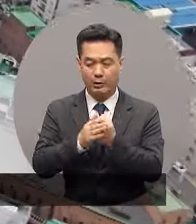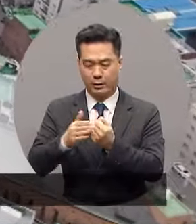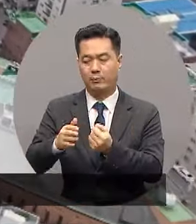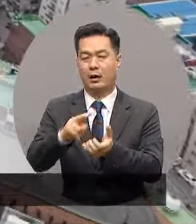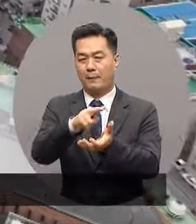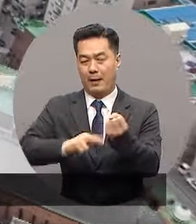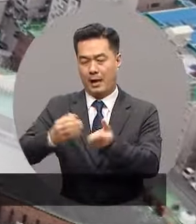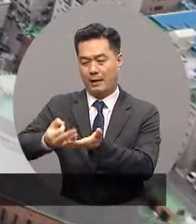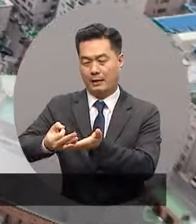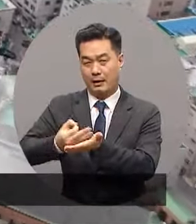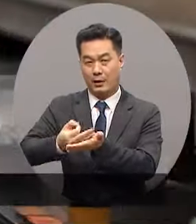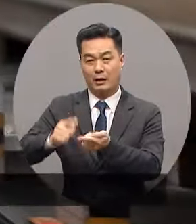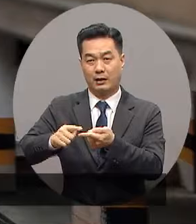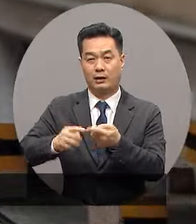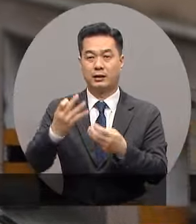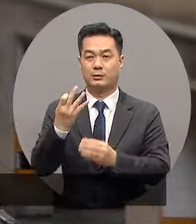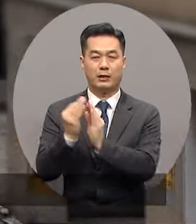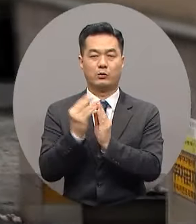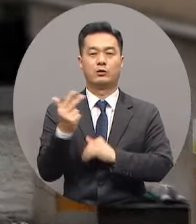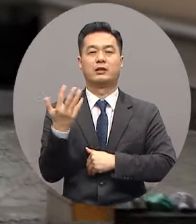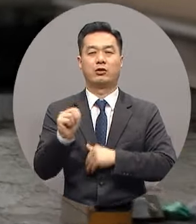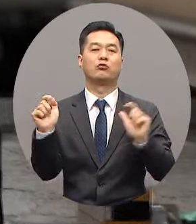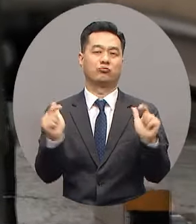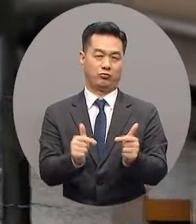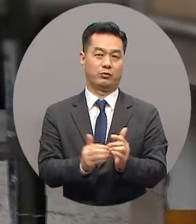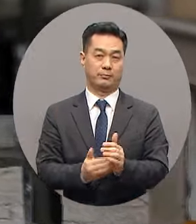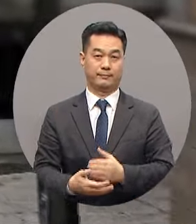경기 침체로 양도소득세 역시 전년 대비 14조 7000억 원 감소했습니다.